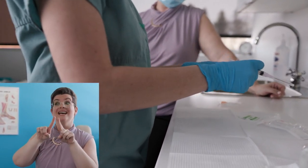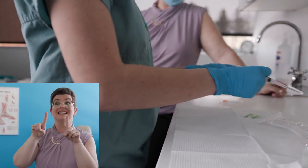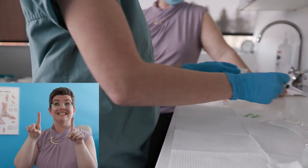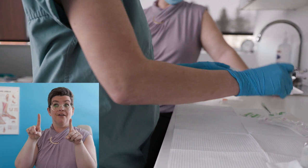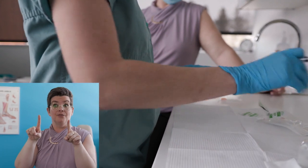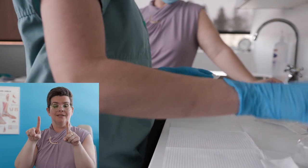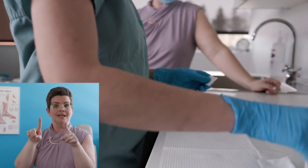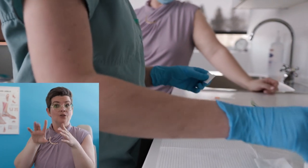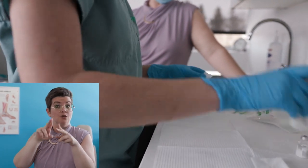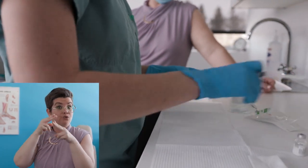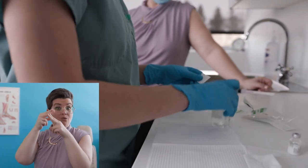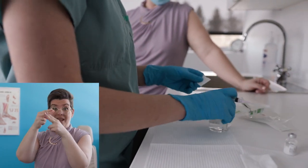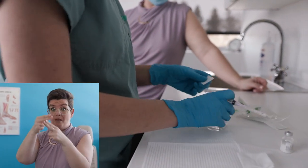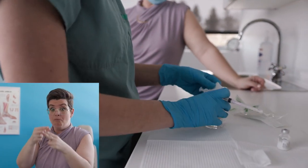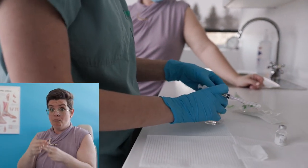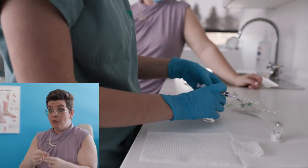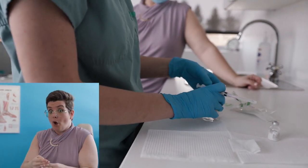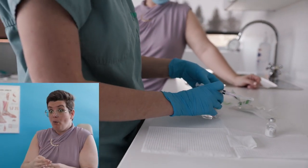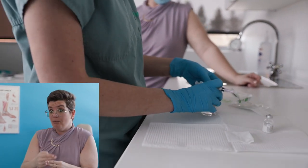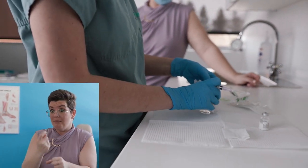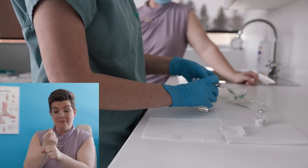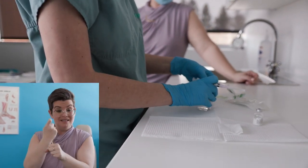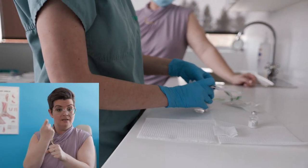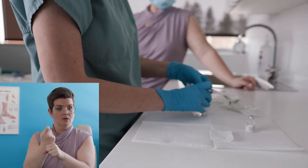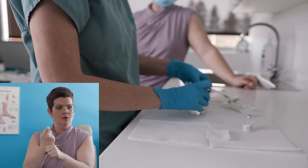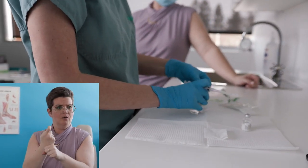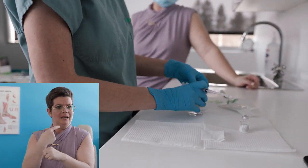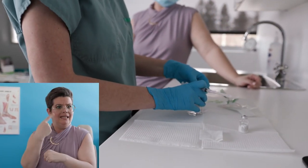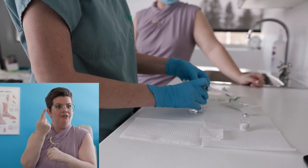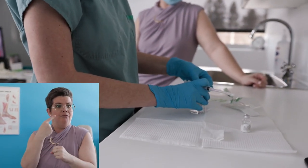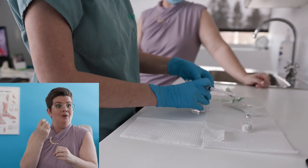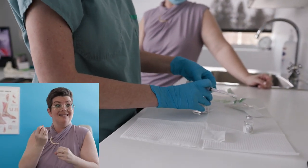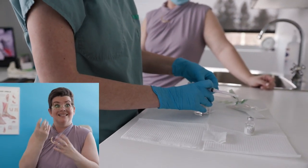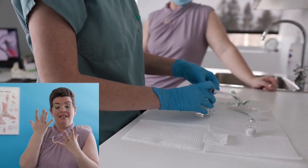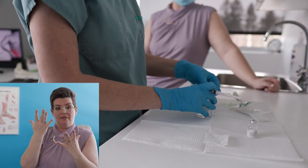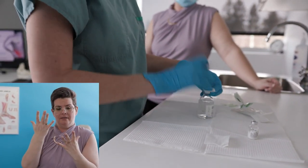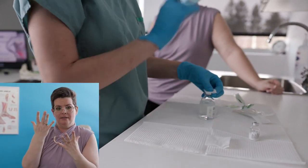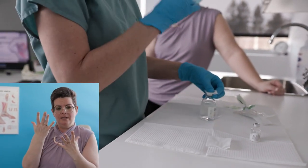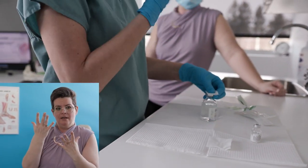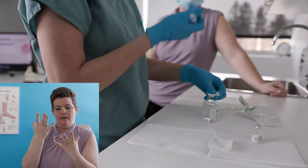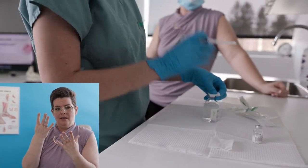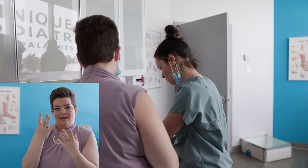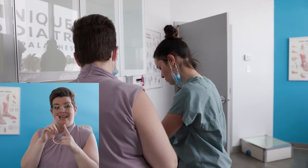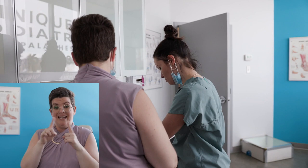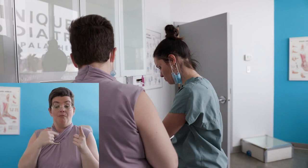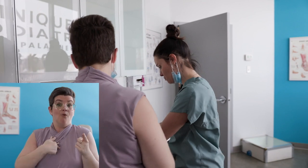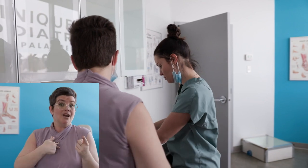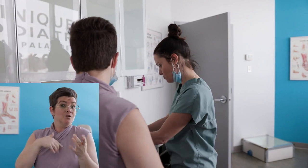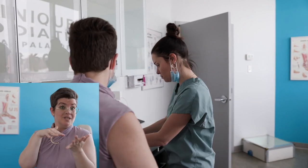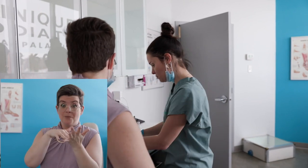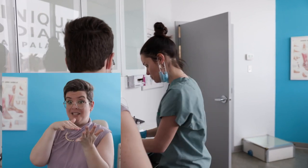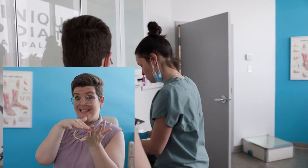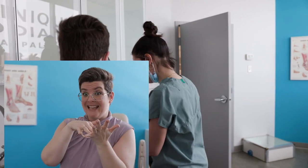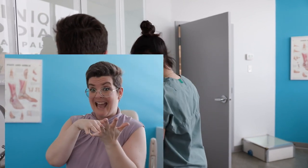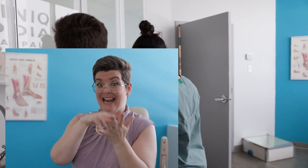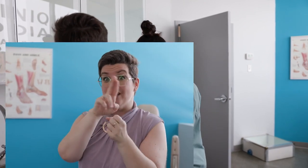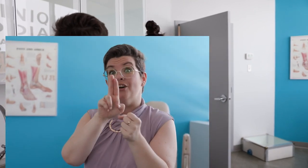Ça veut dire que tous les noms médicaux, il faut les inventer. Et moi, comme j'ai pas été à l'école,